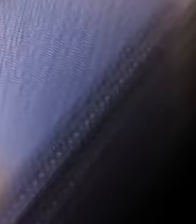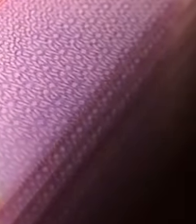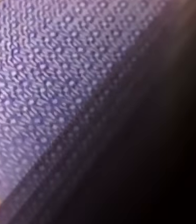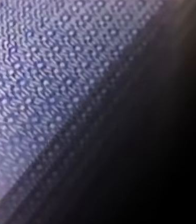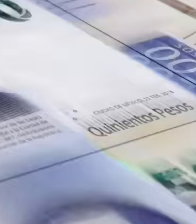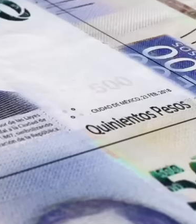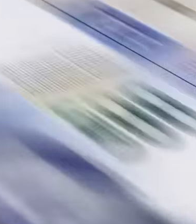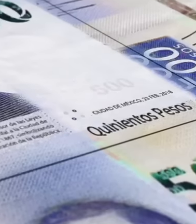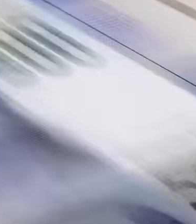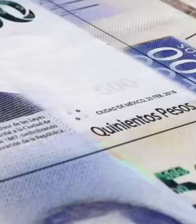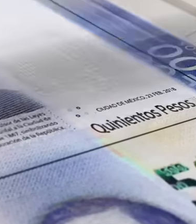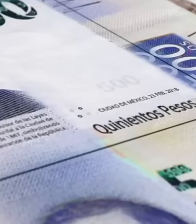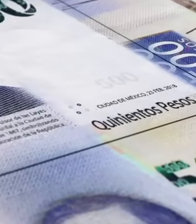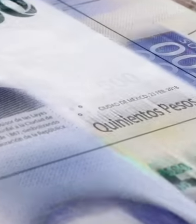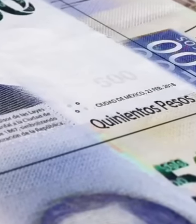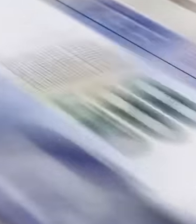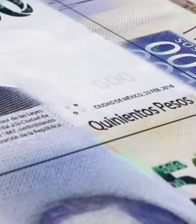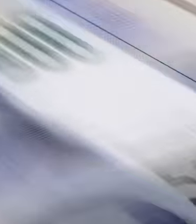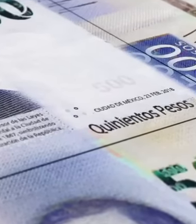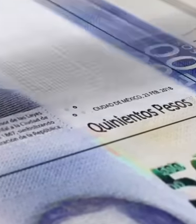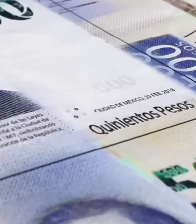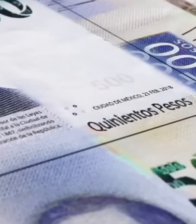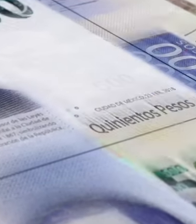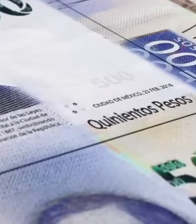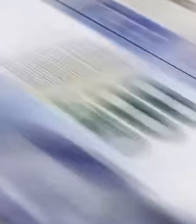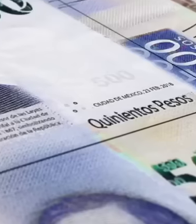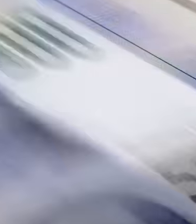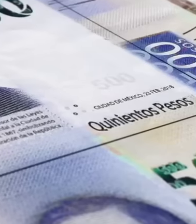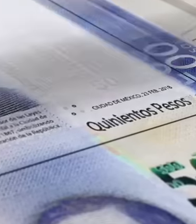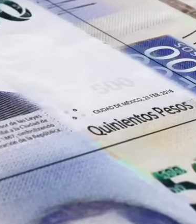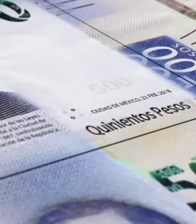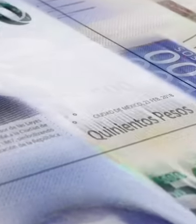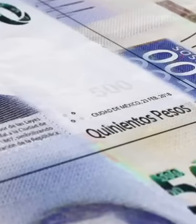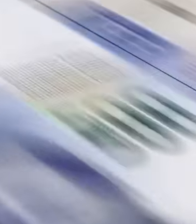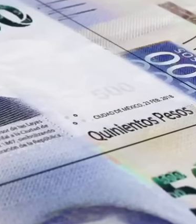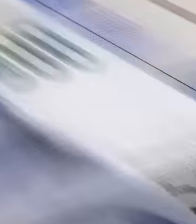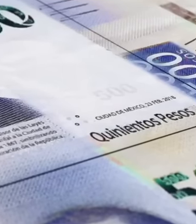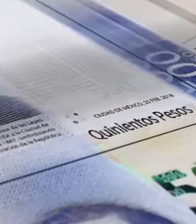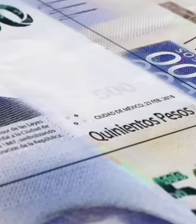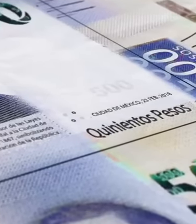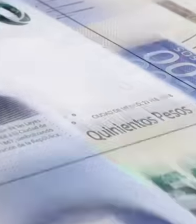de pesos por concepto de publicidad oficial. Hoy la realidad es muy distinta. El gobierno